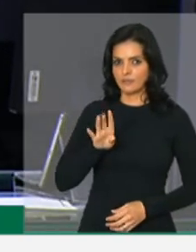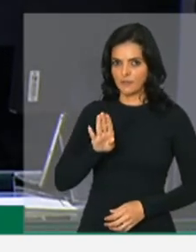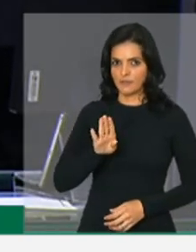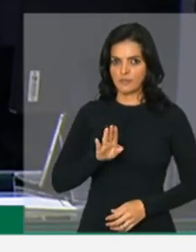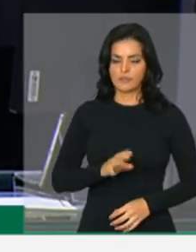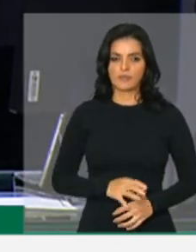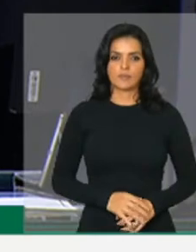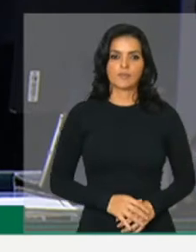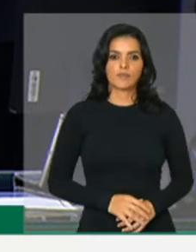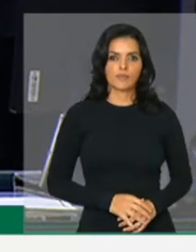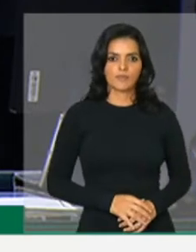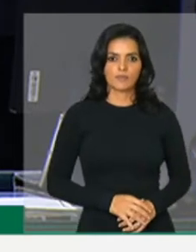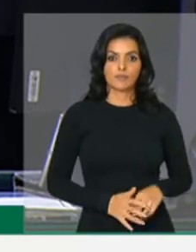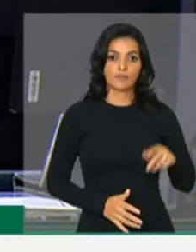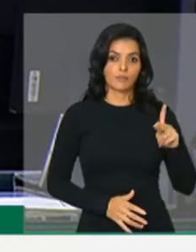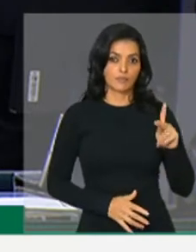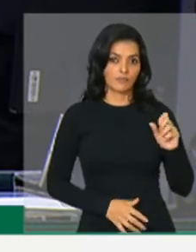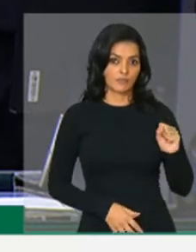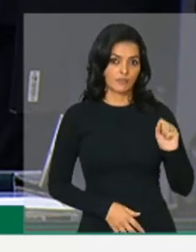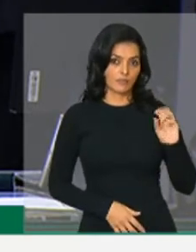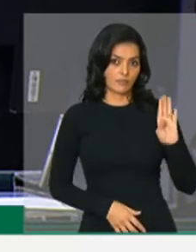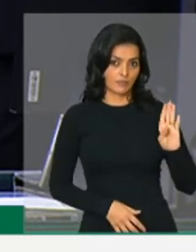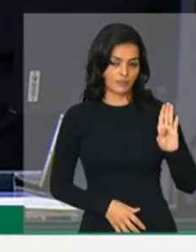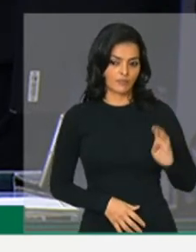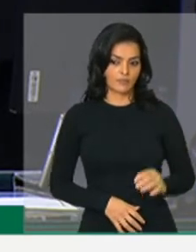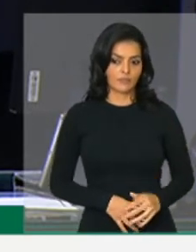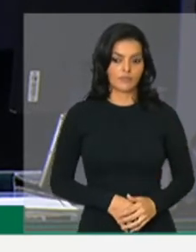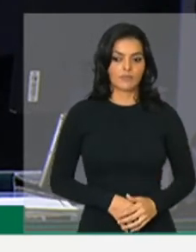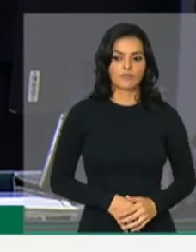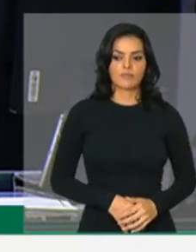PSB. PDT. -- [DEPUTADO]: PRESIDENTE, A POSIÇÃO DO